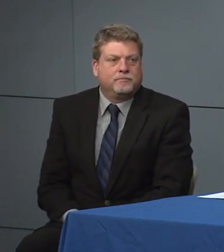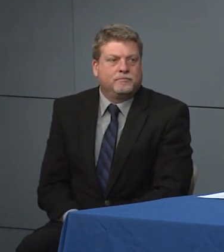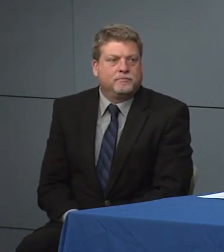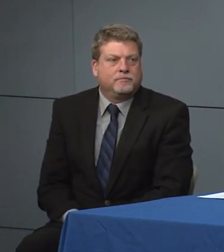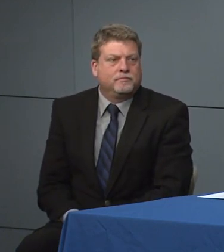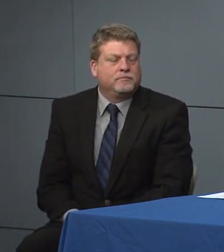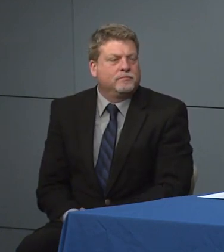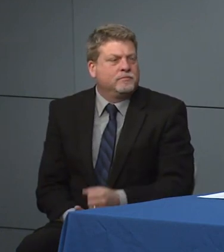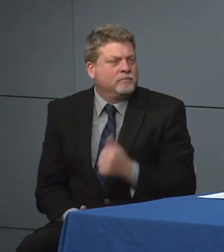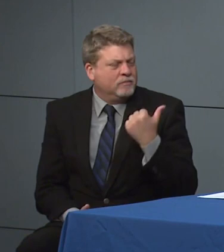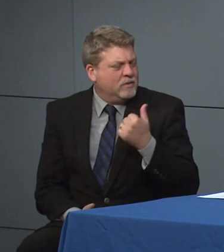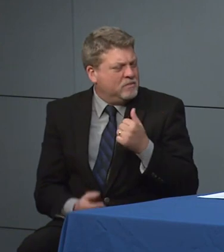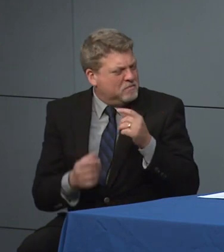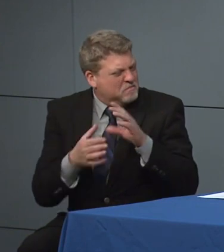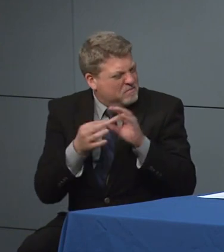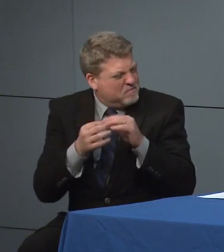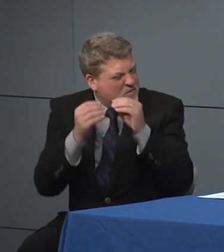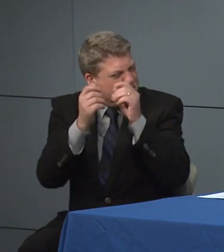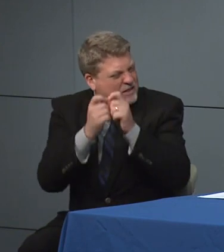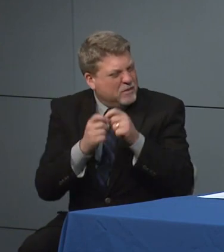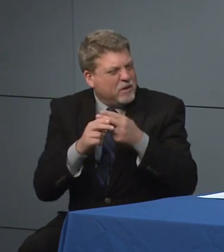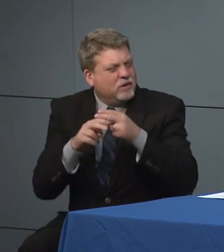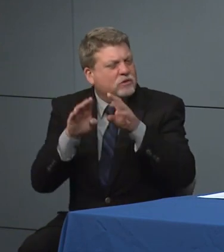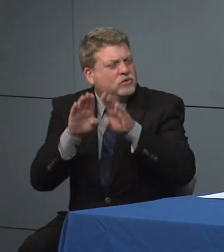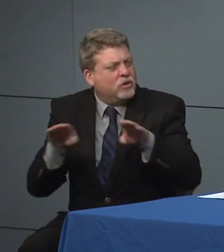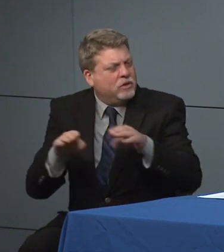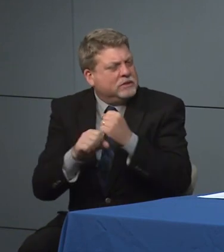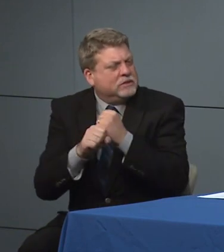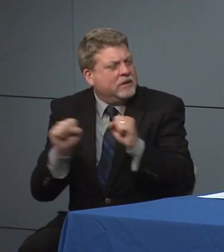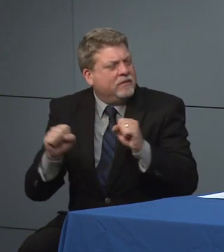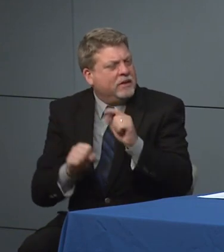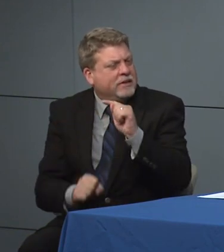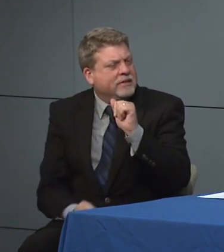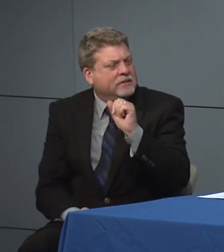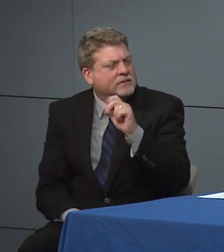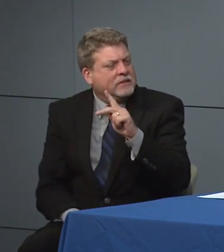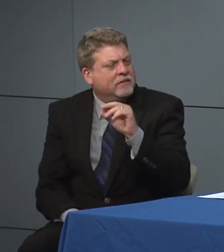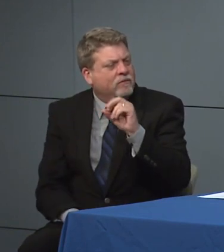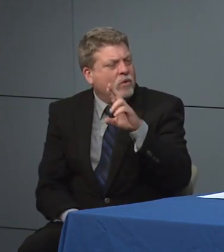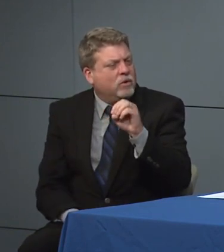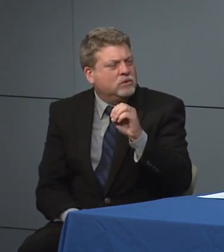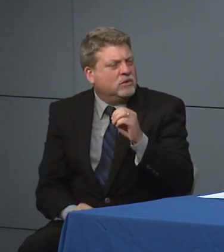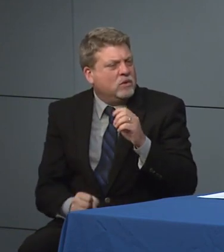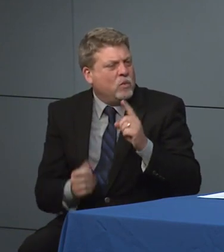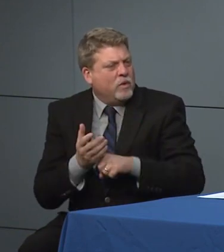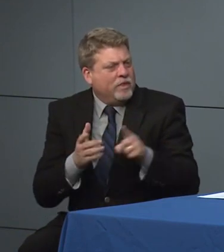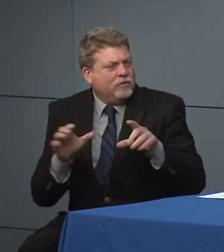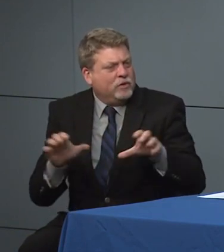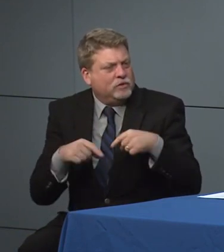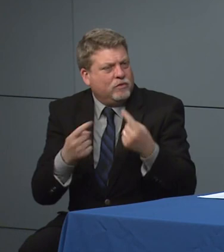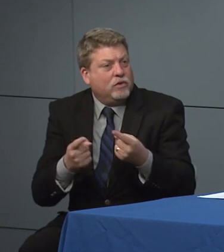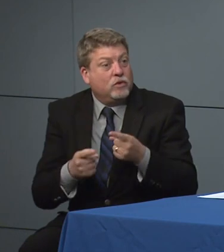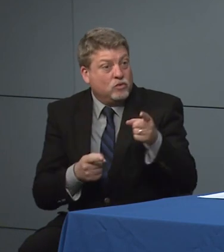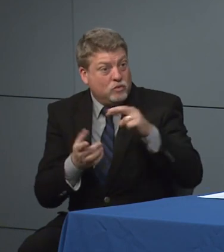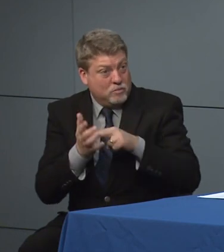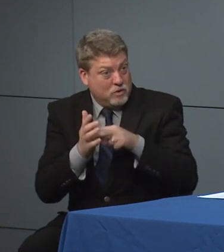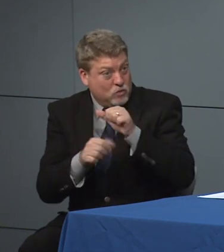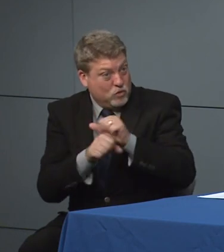Hace hablar un poquito acerca del grupo de seguridad infantil, y lo que están haciendo cómo están alcanzando